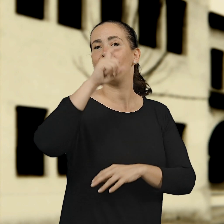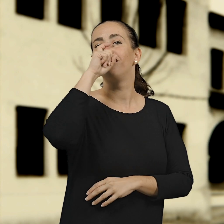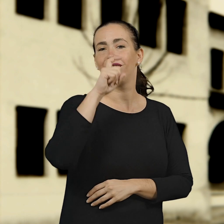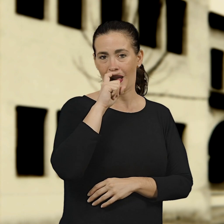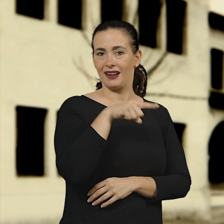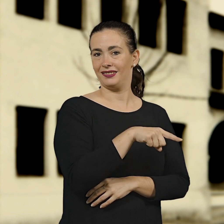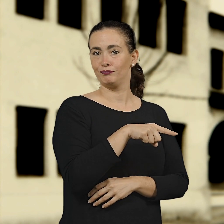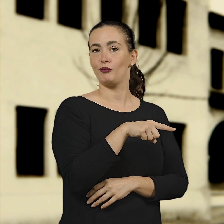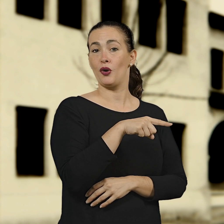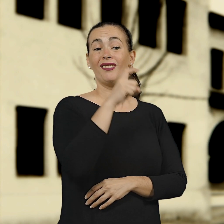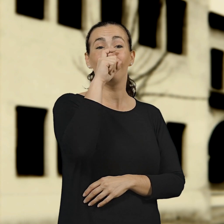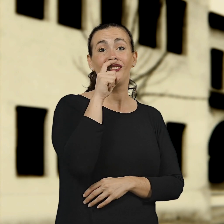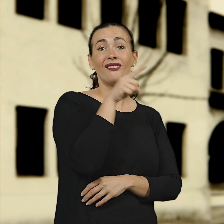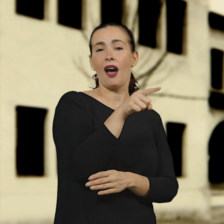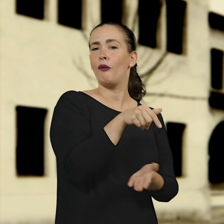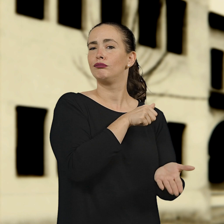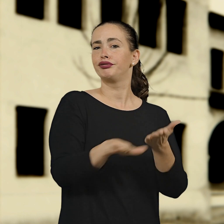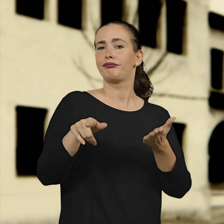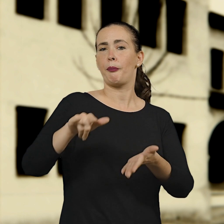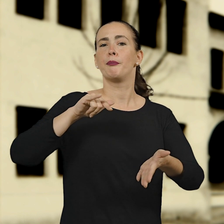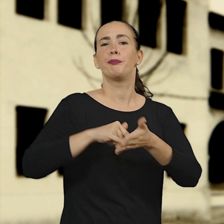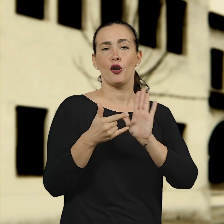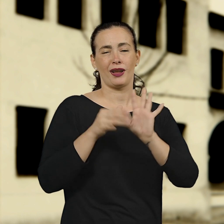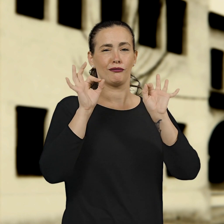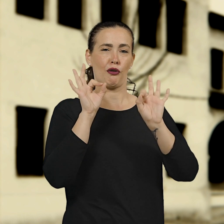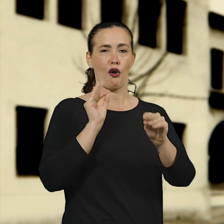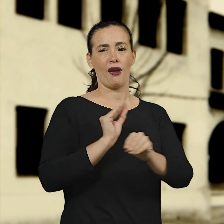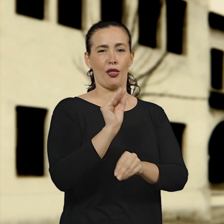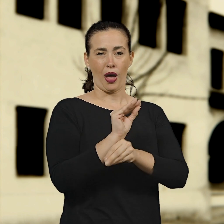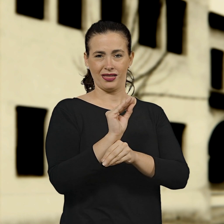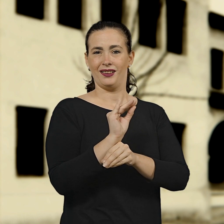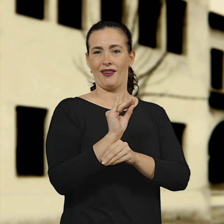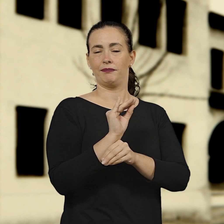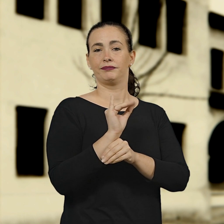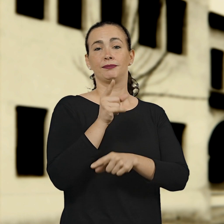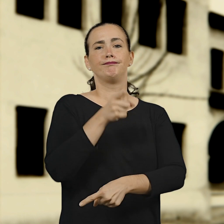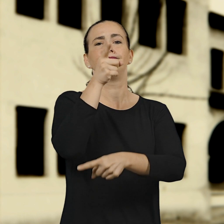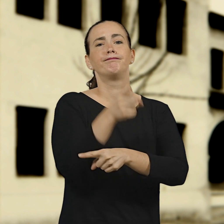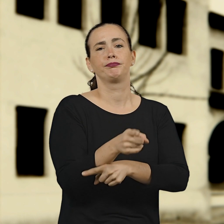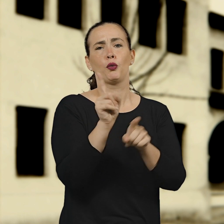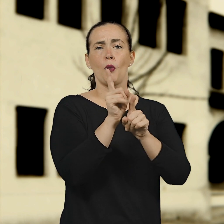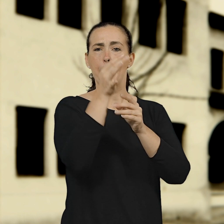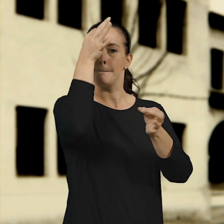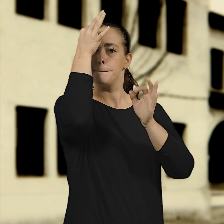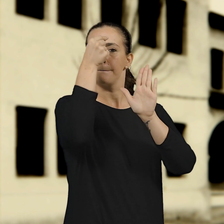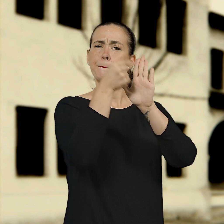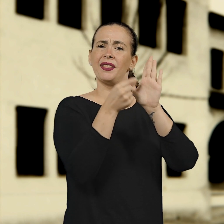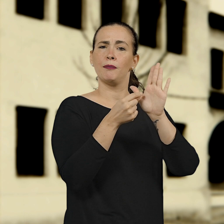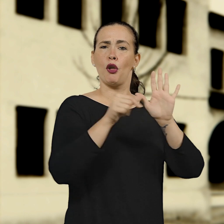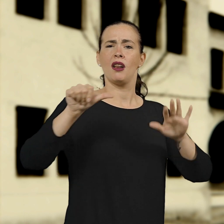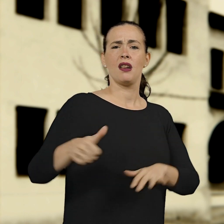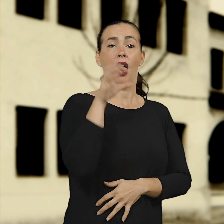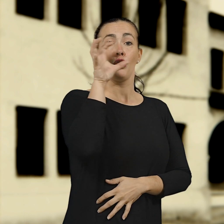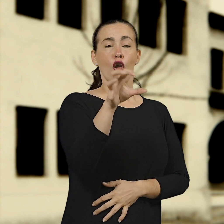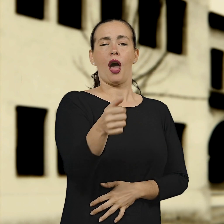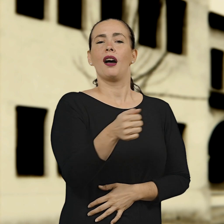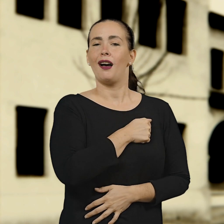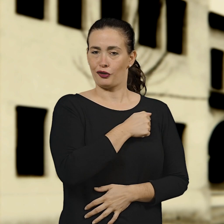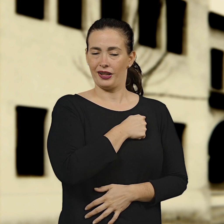El franquisme eliminarà el conjunt d’aquesta obra educativa i imposarà els principis del nacionalcatolicisme.